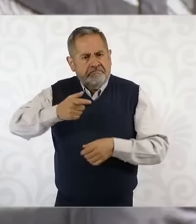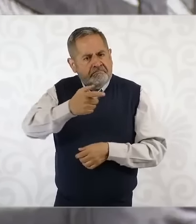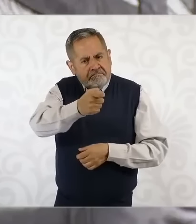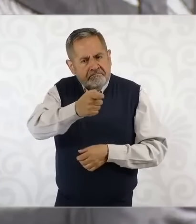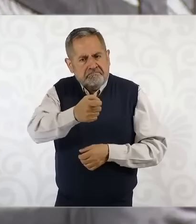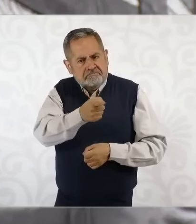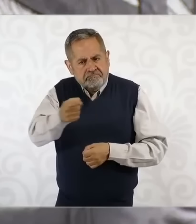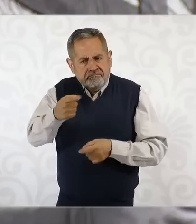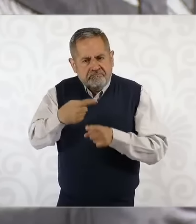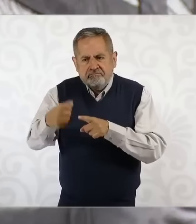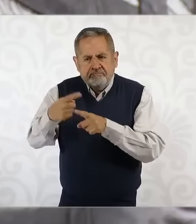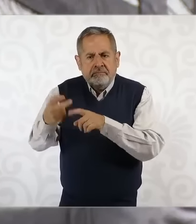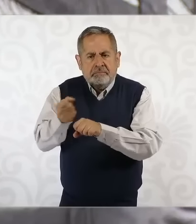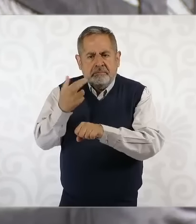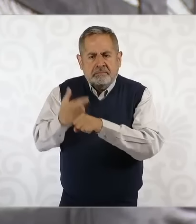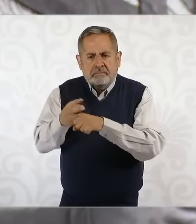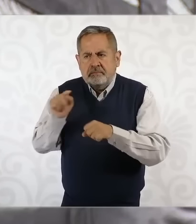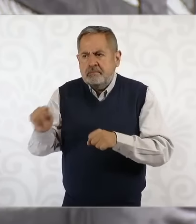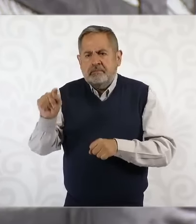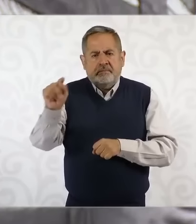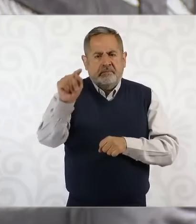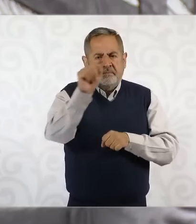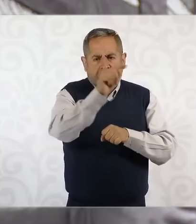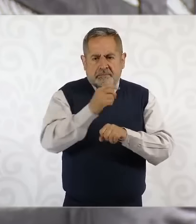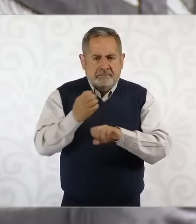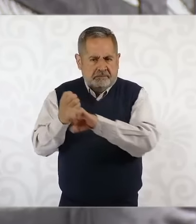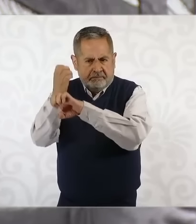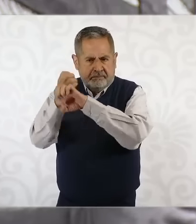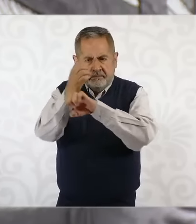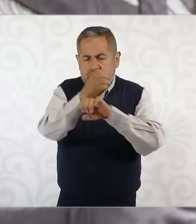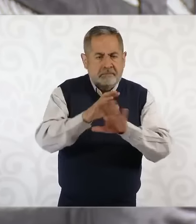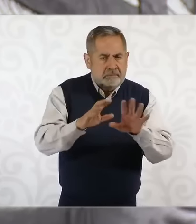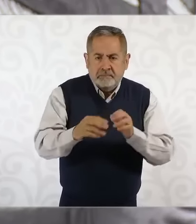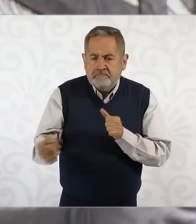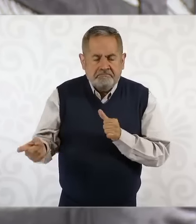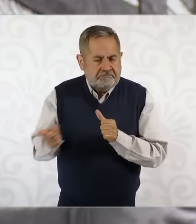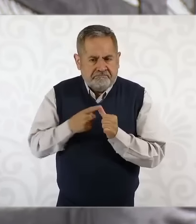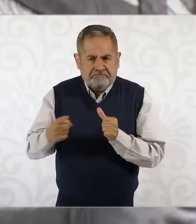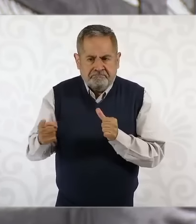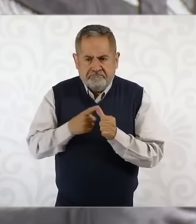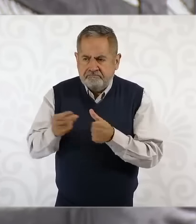de las secretarías de seguridad pública de los estados debe de ser a través de la Secretaría